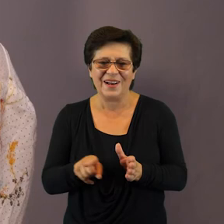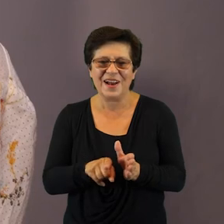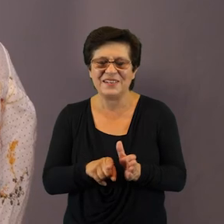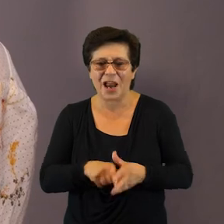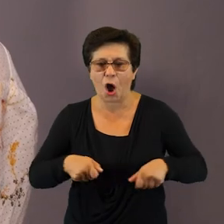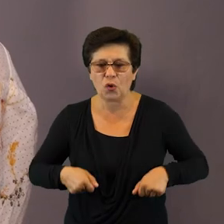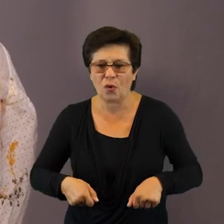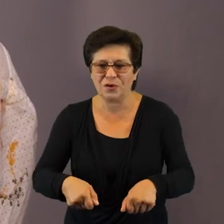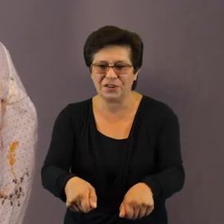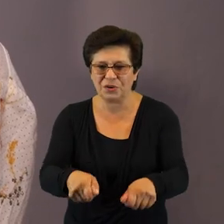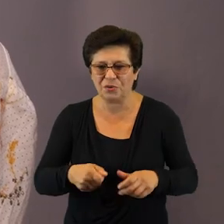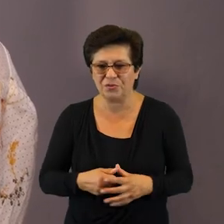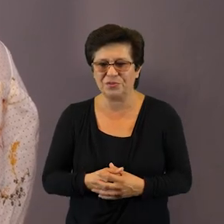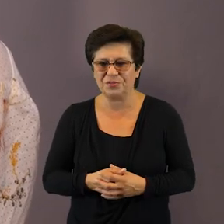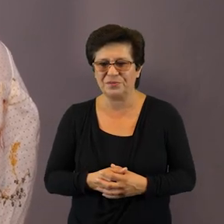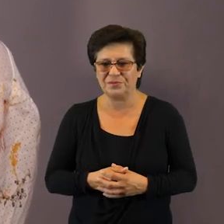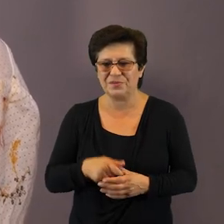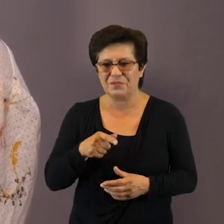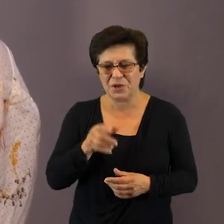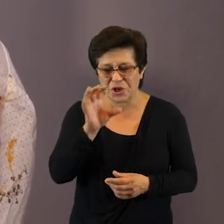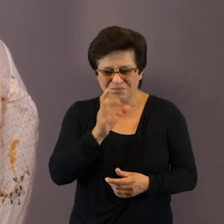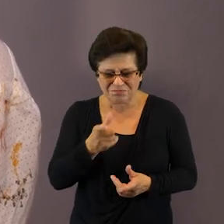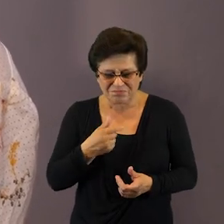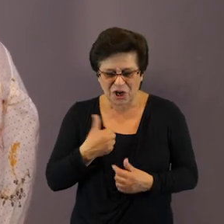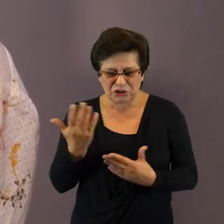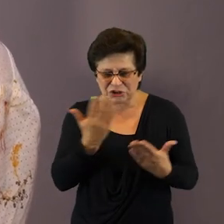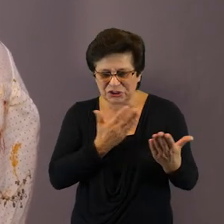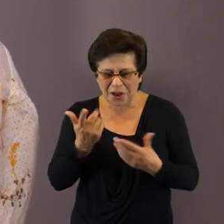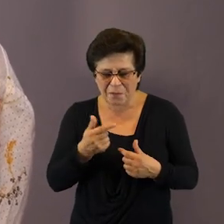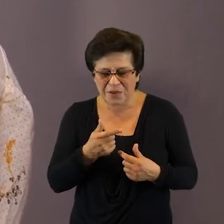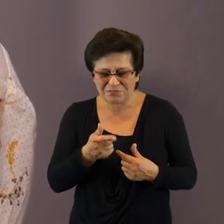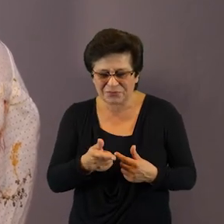i rzeczywiście ma się wrażenie, jakby się oglądało, czy uczestniczyło w kabarecie Monty Pythona.